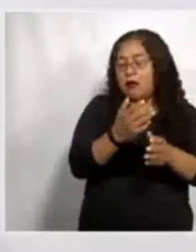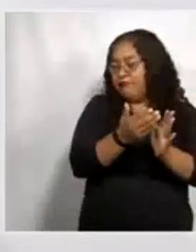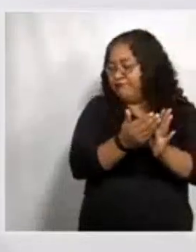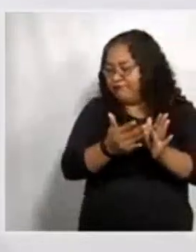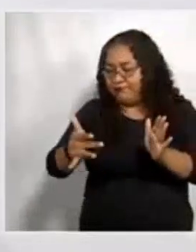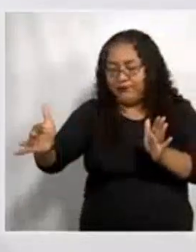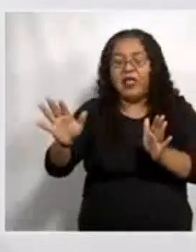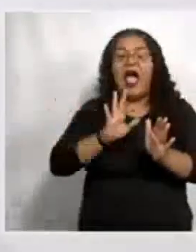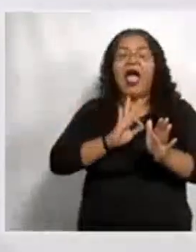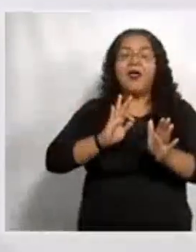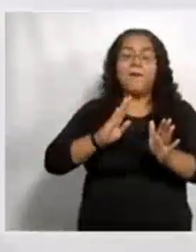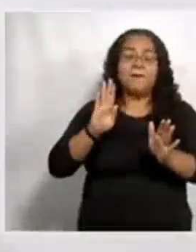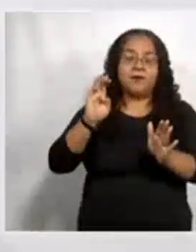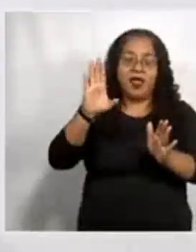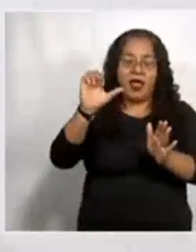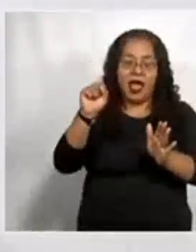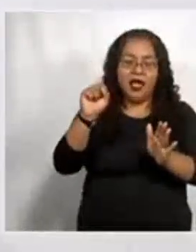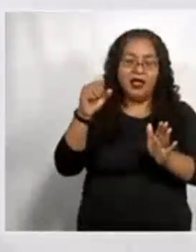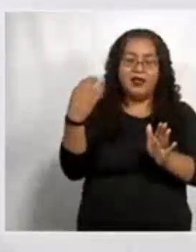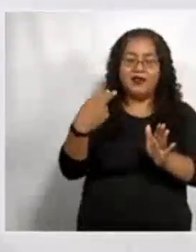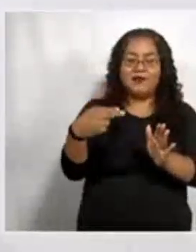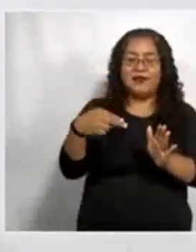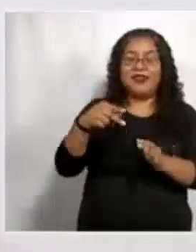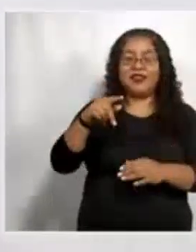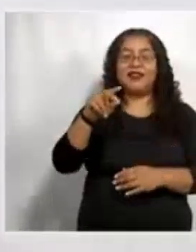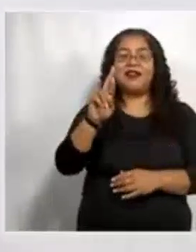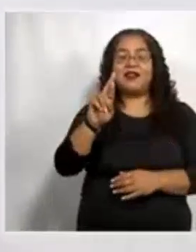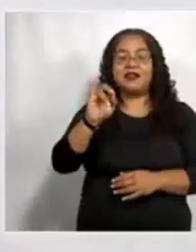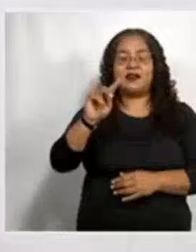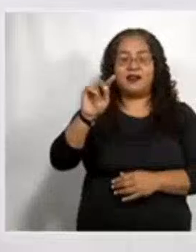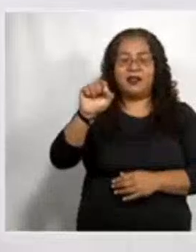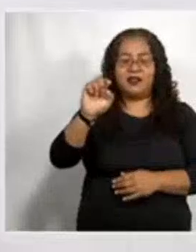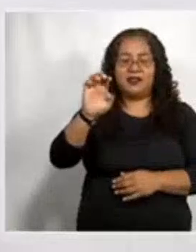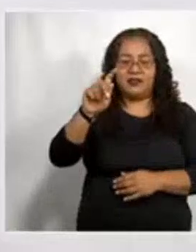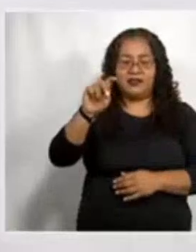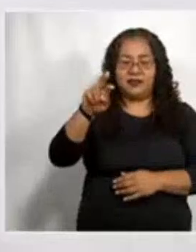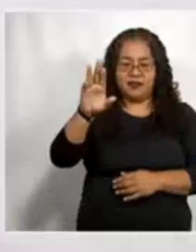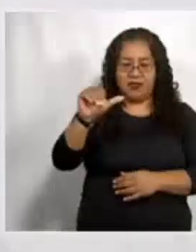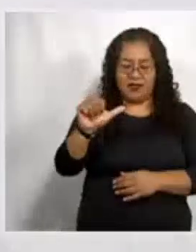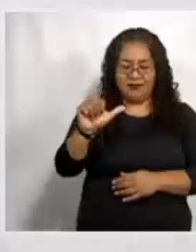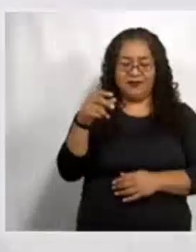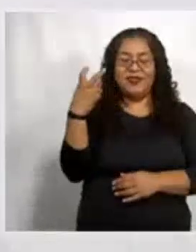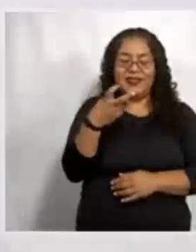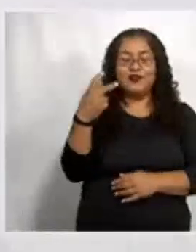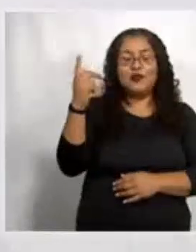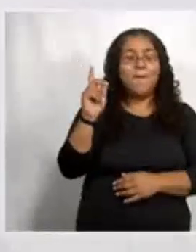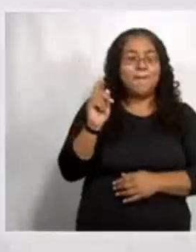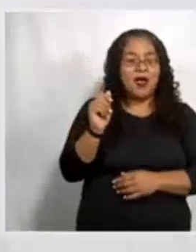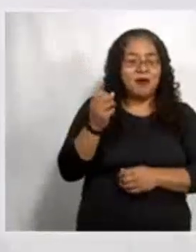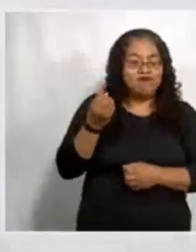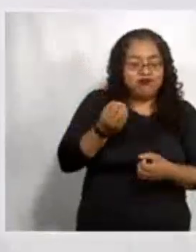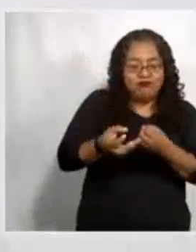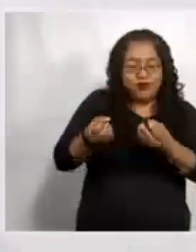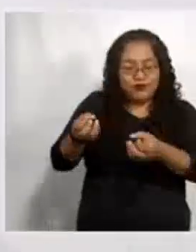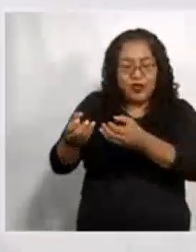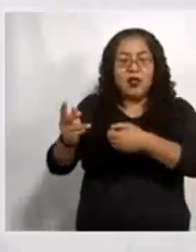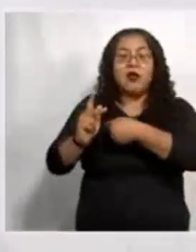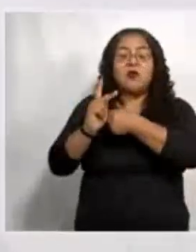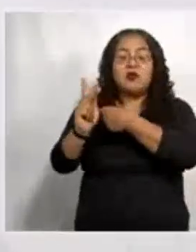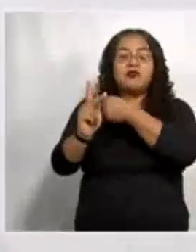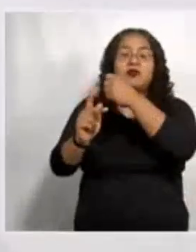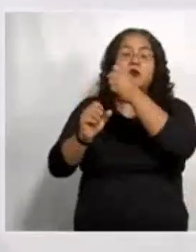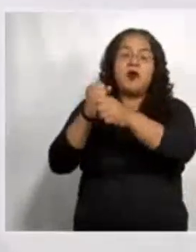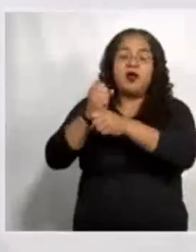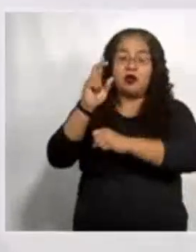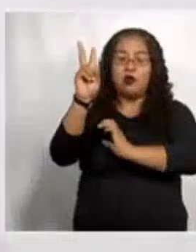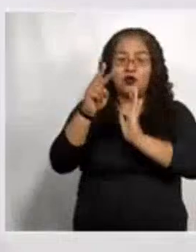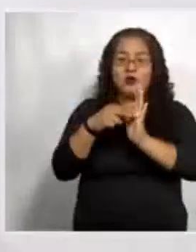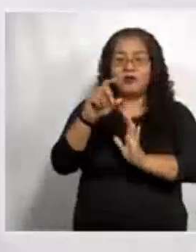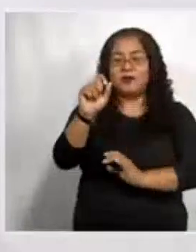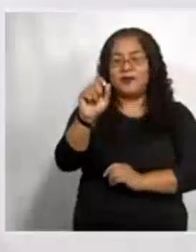la beca Rita Cetina. Y el próximo año nos vamos a la primaria para que poco a